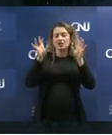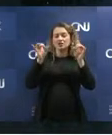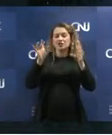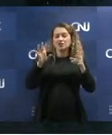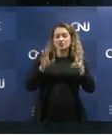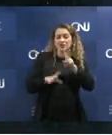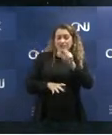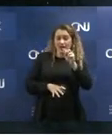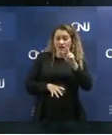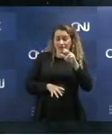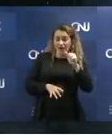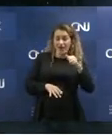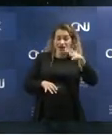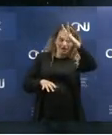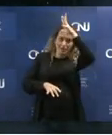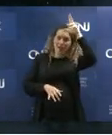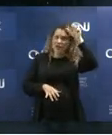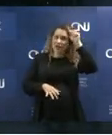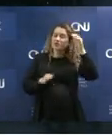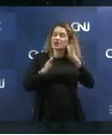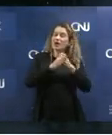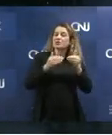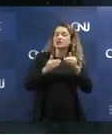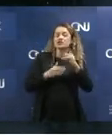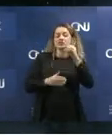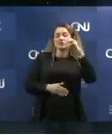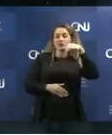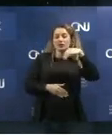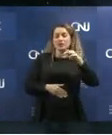a pedido do MF, exatamente porque a situação em 2019, portanto,